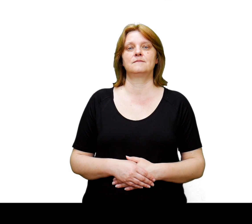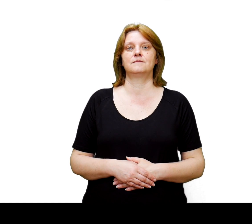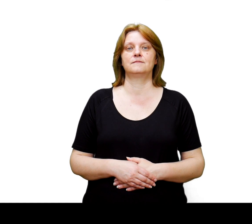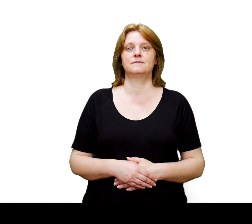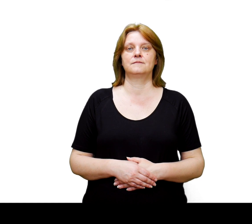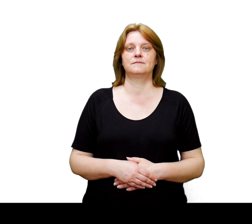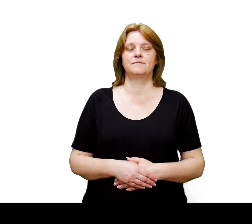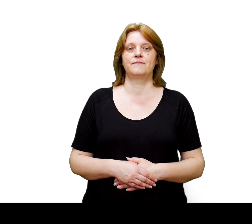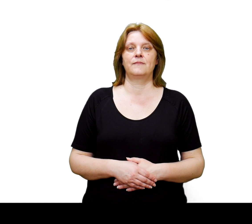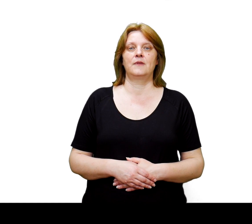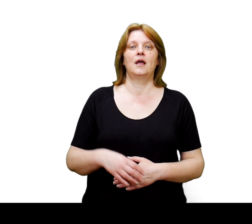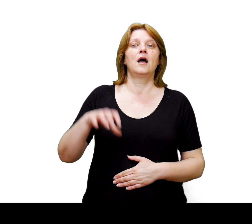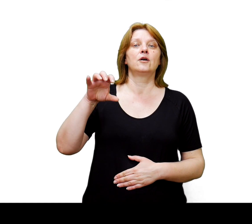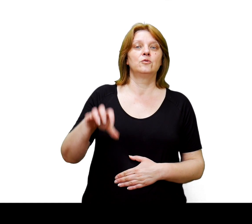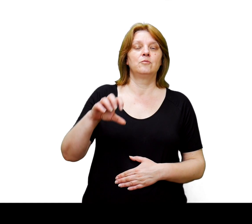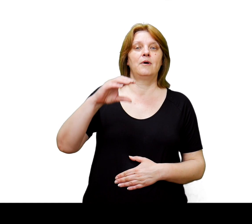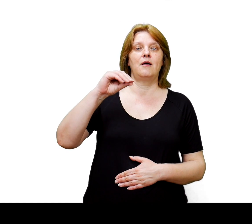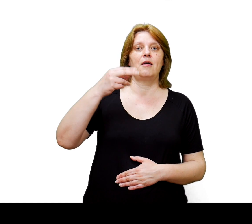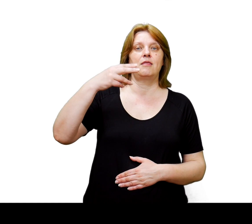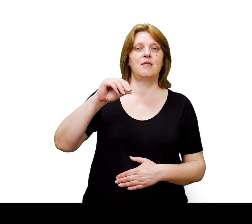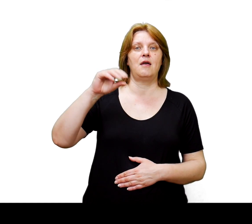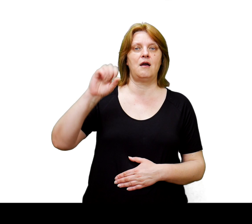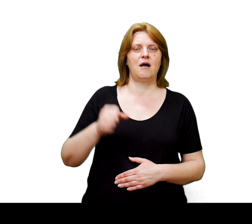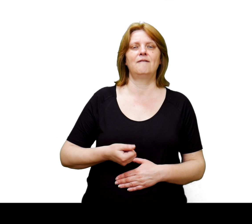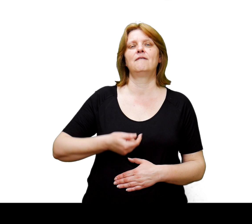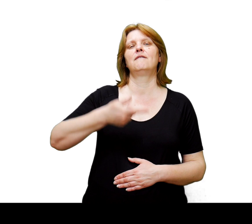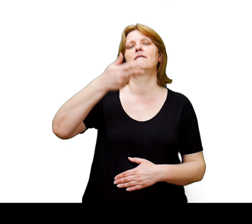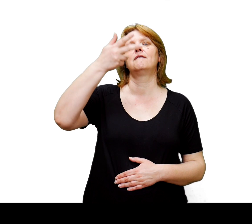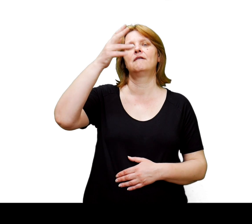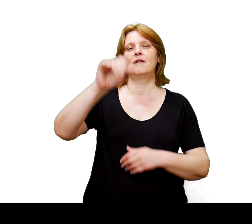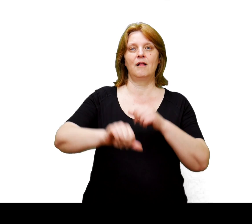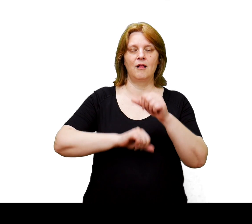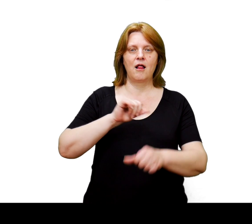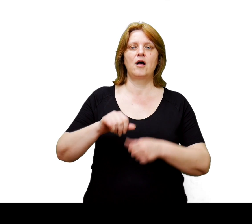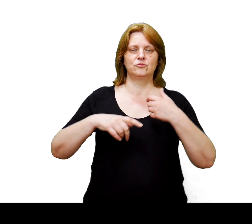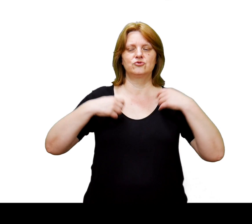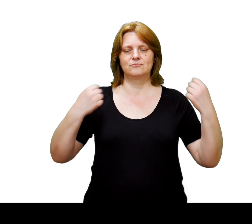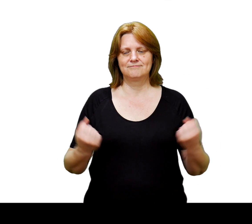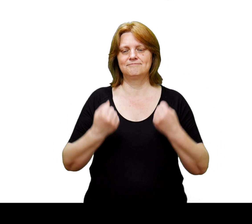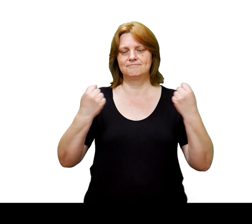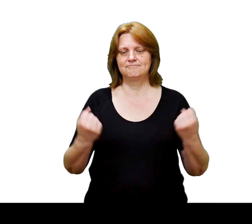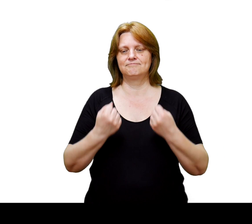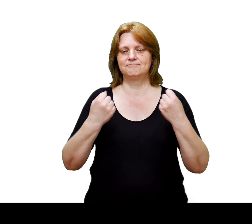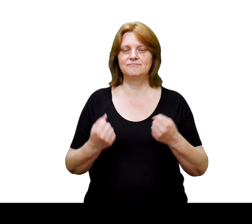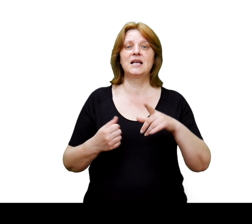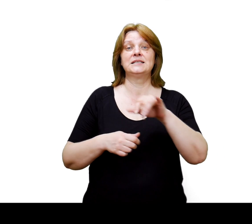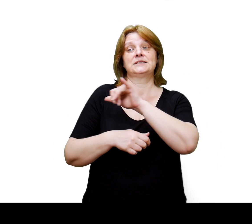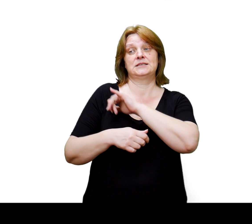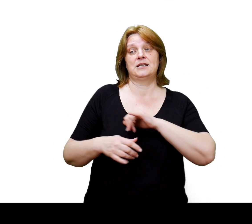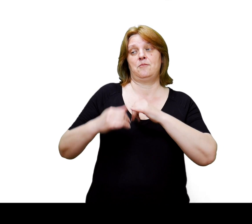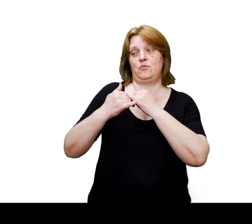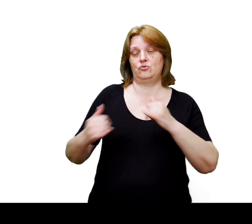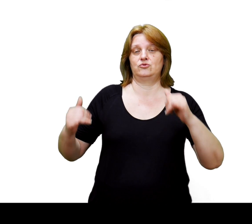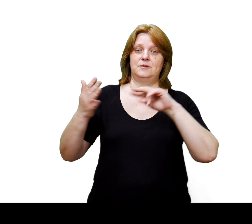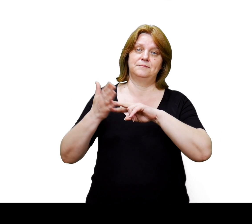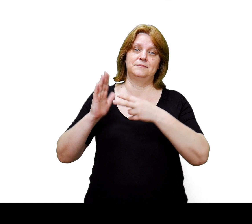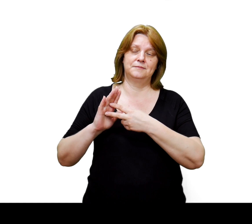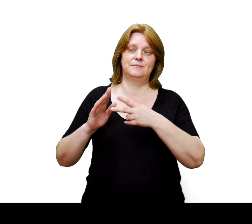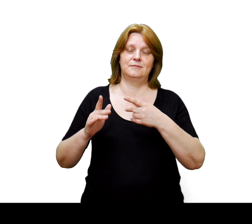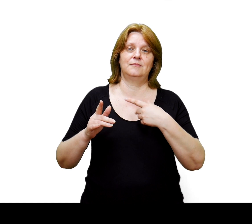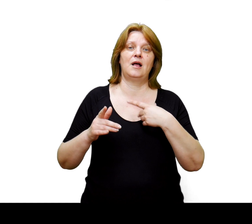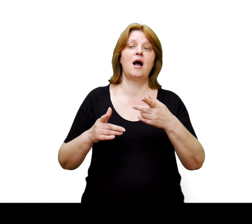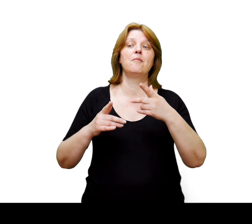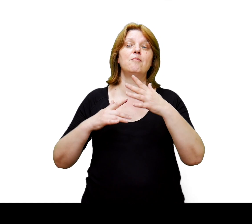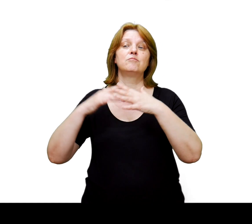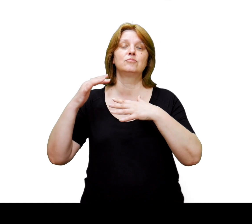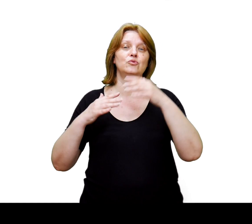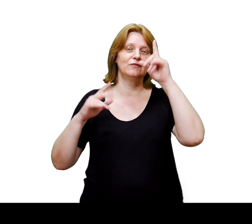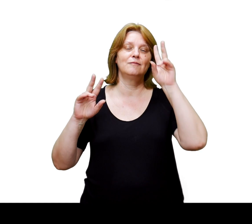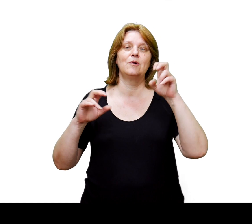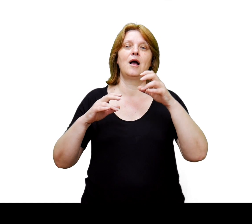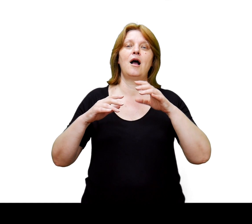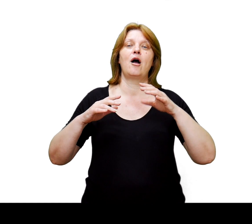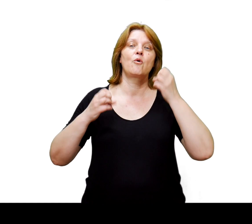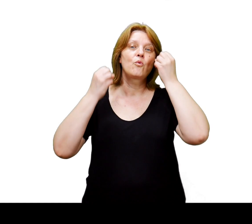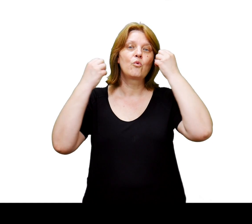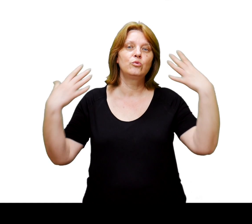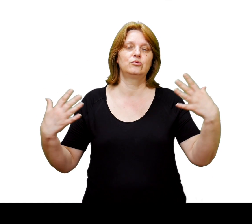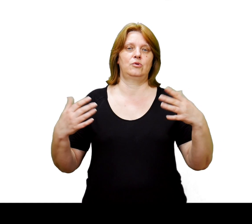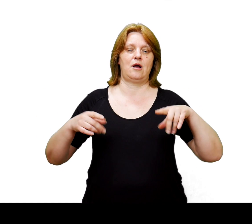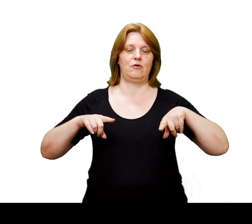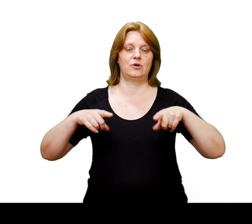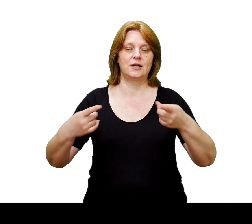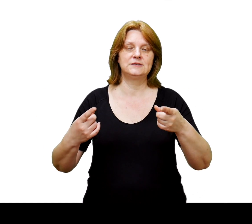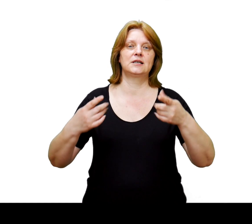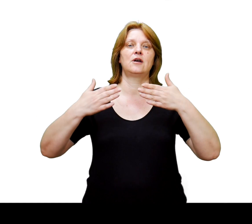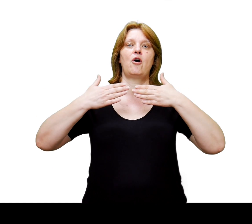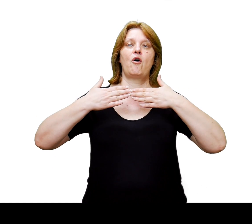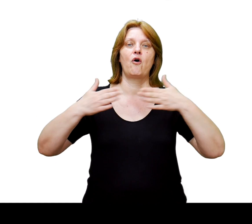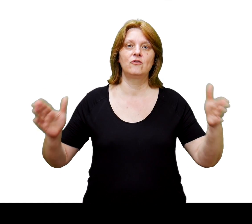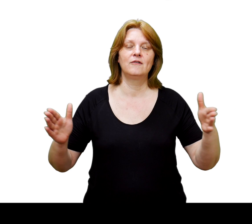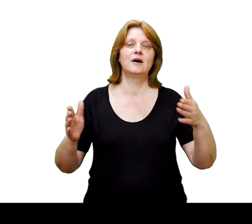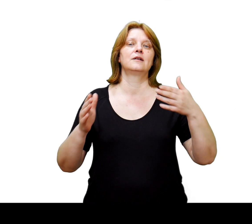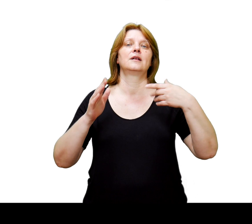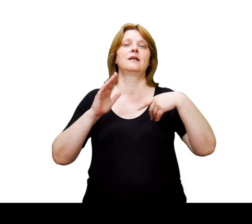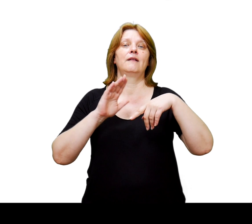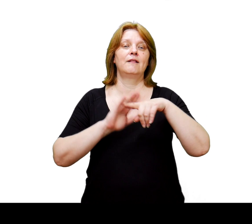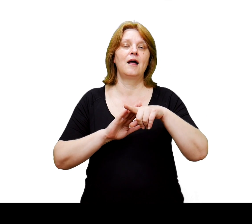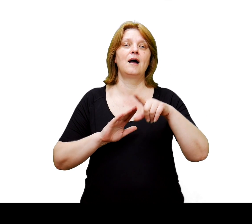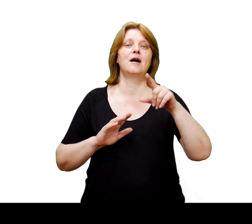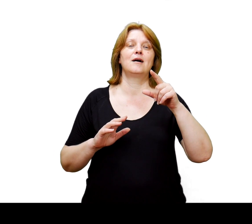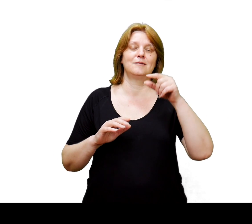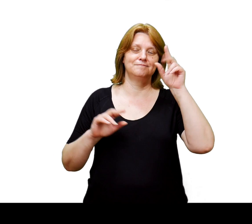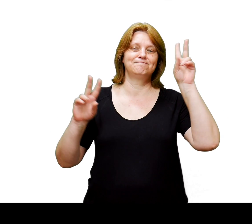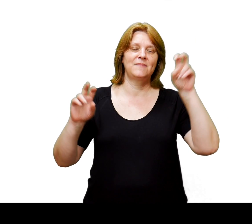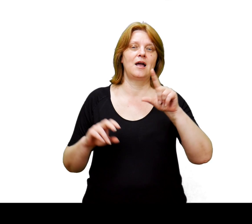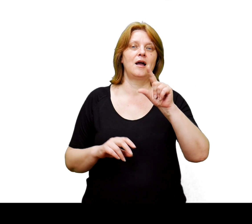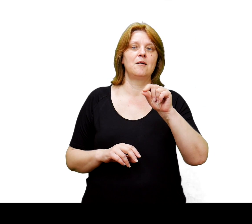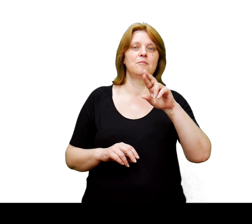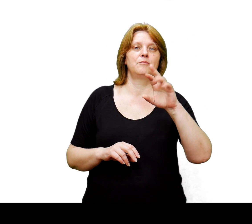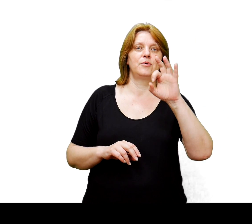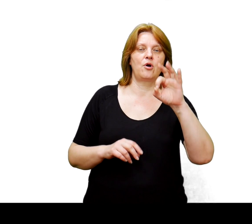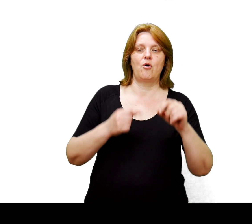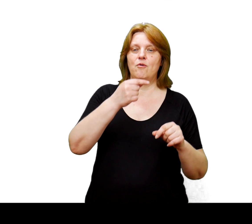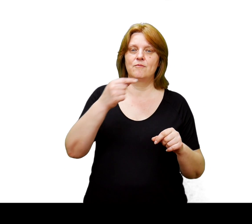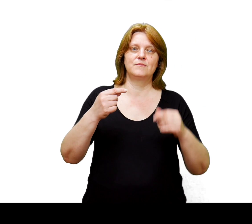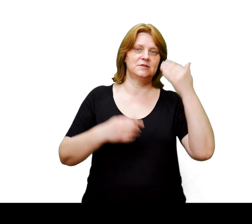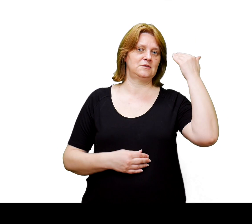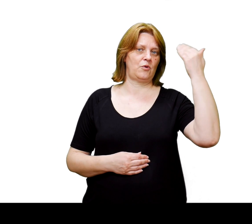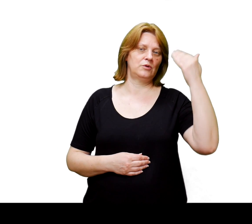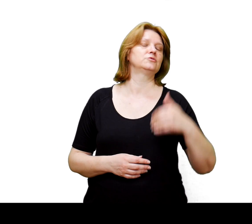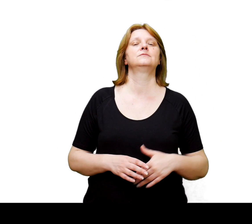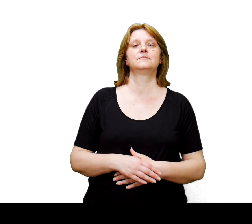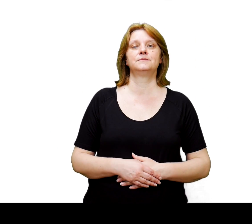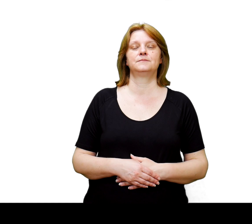Grupa Enea od wielu lat prowadzi działania oraz podejmuje inicjatywy na rzecz budowania kultury organizacyjnej otwartej na działania pro-społeczne.